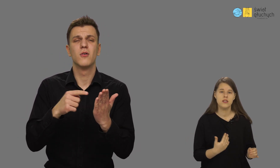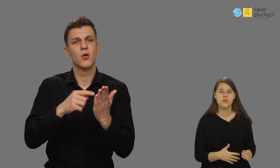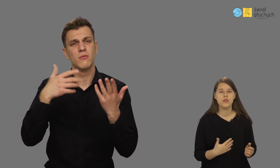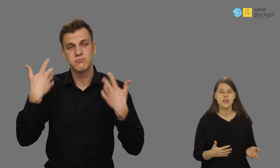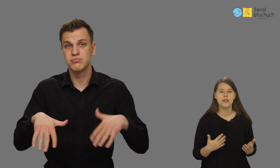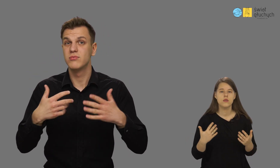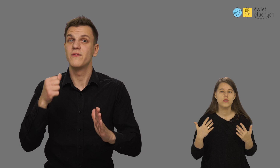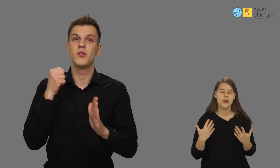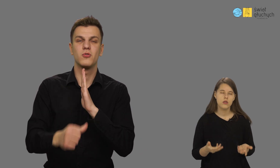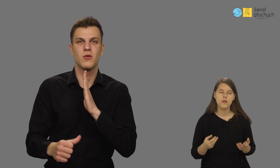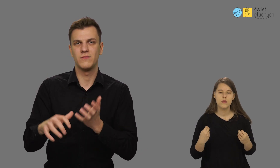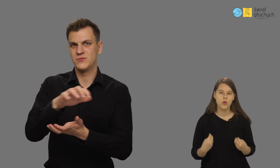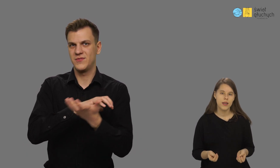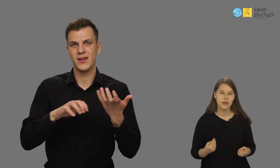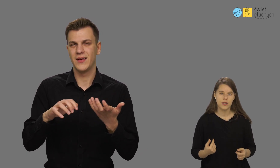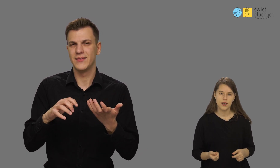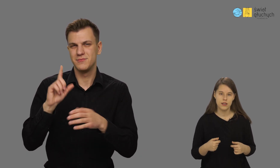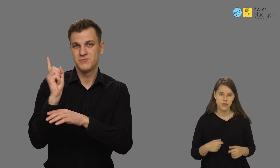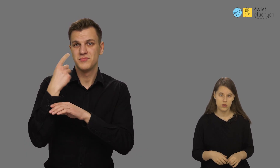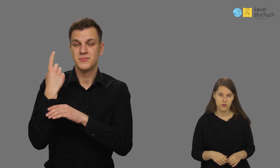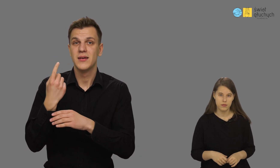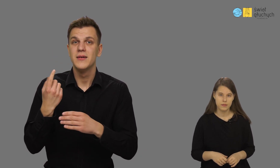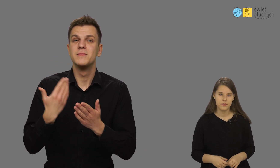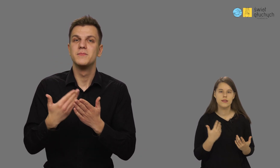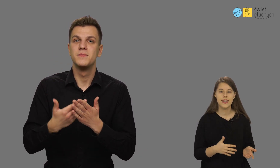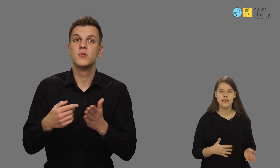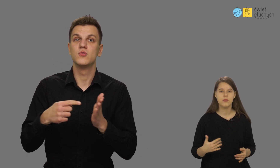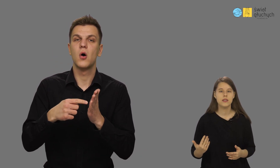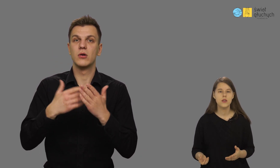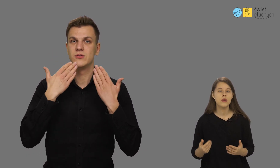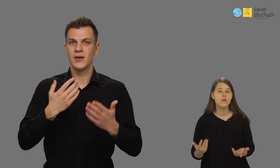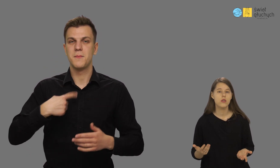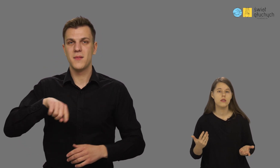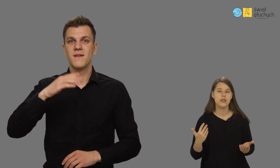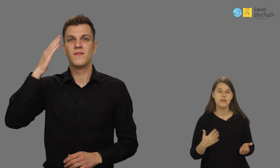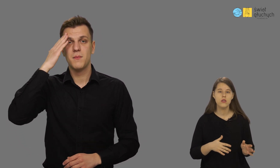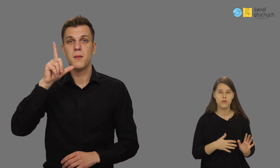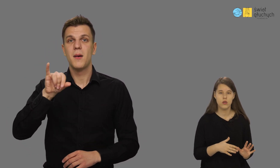że zbiór ten jest unikatowym dokumentem na skalę światową. Daje nam niezwykły wgląd nie tylko w to,